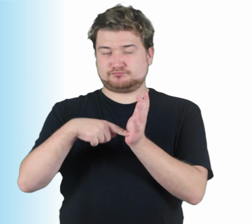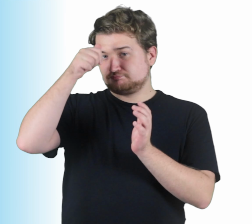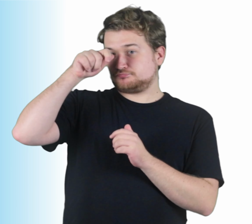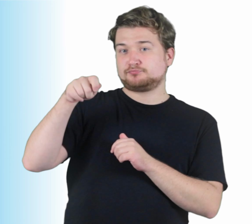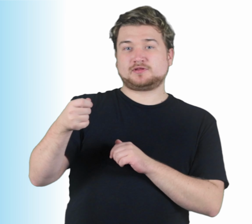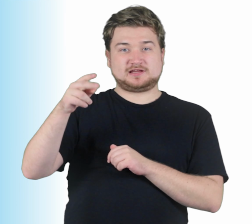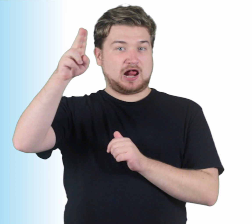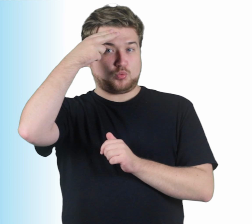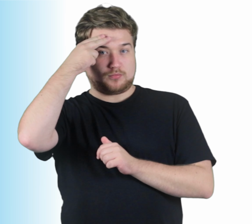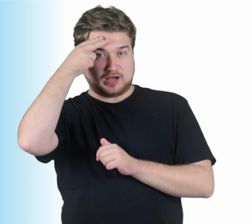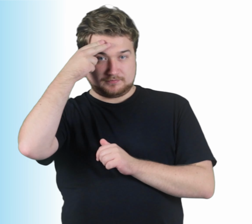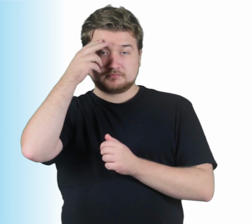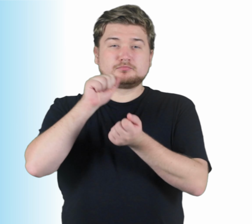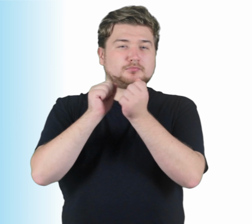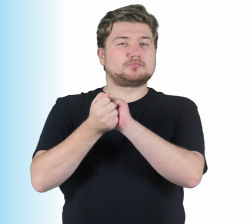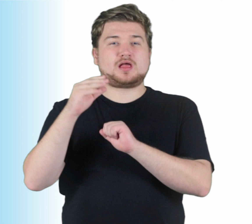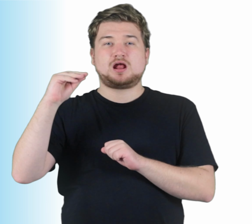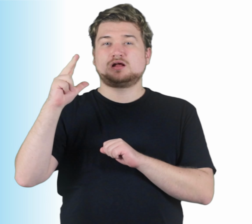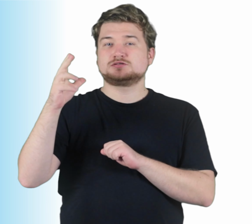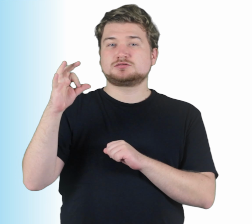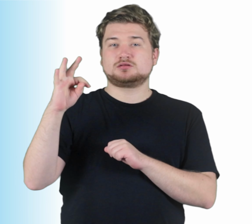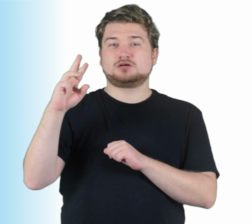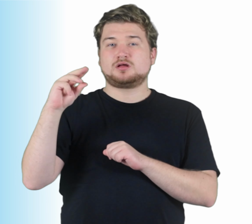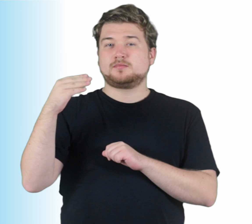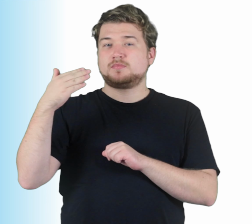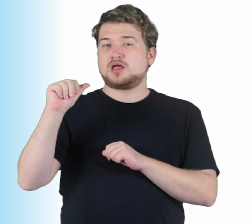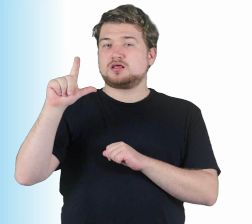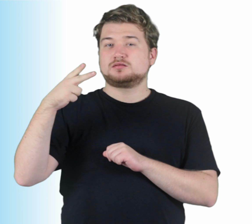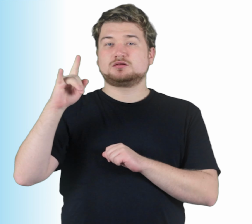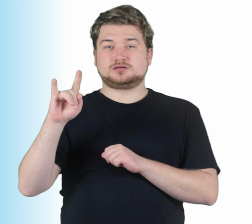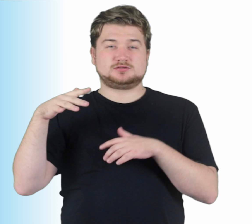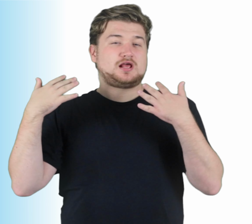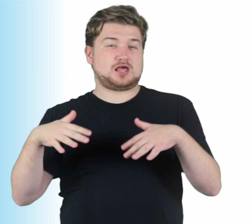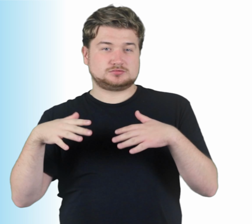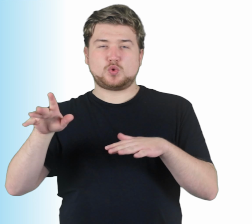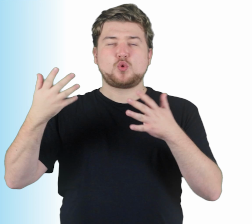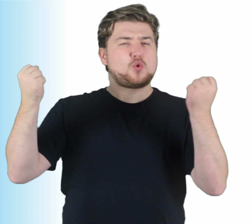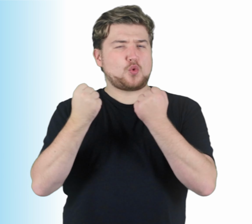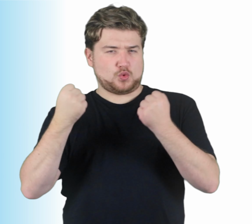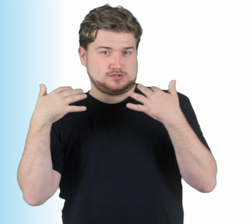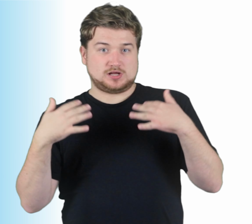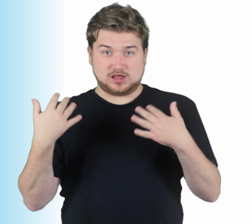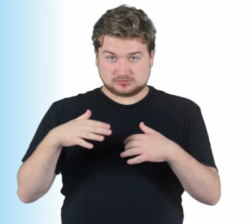nazywany traumą lub ekstremalnym stresem.